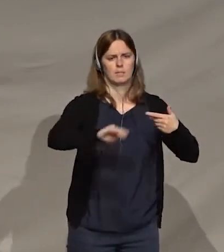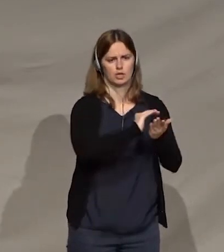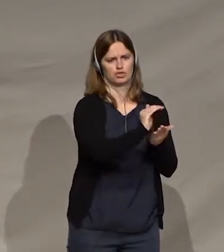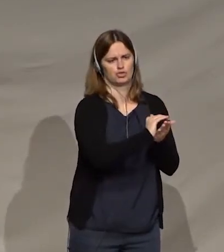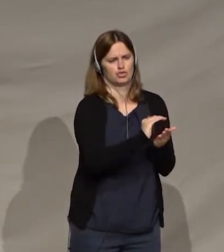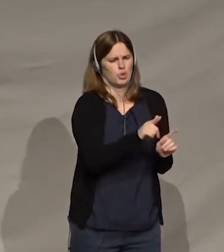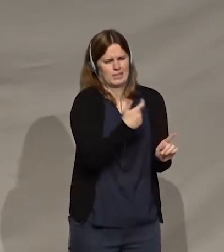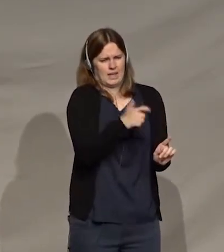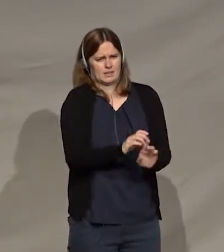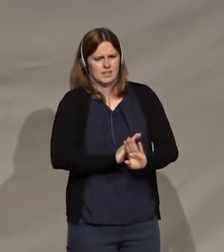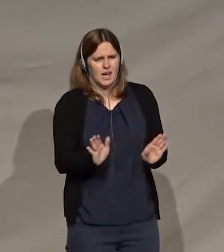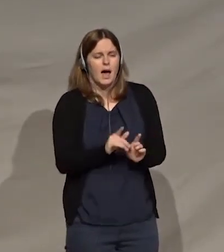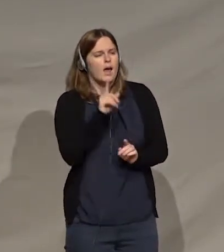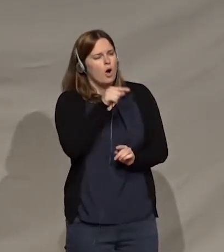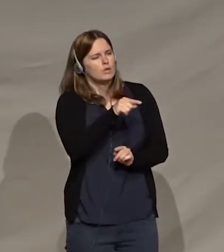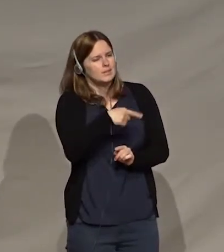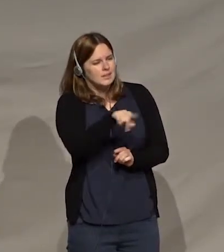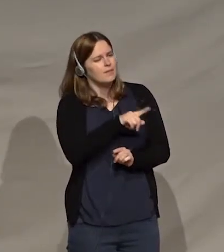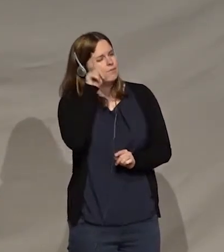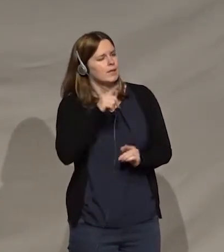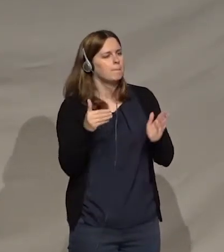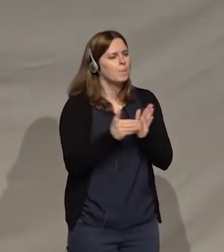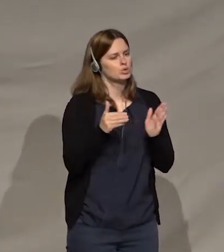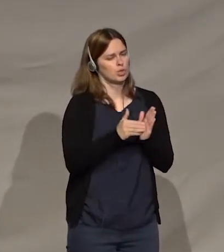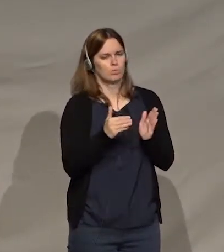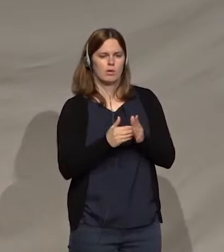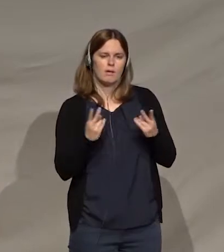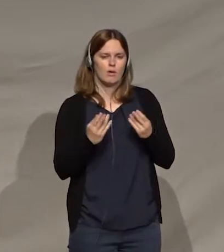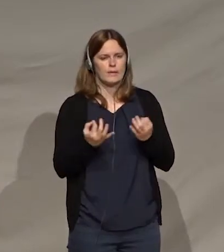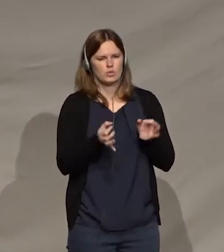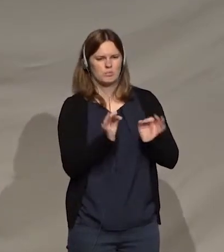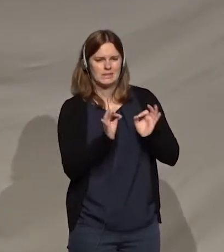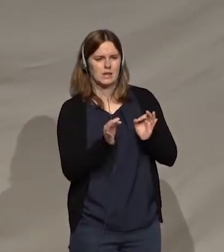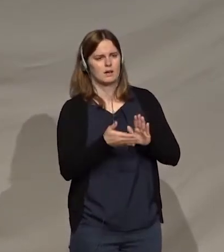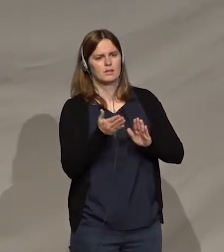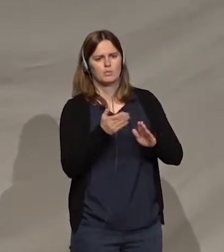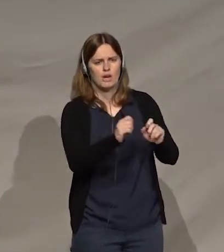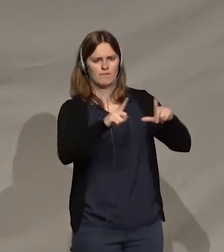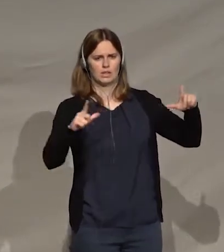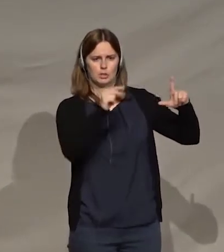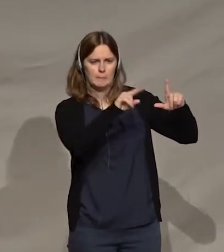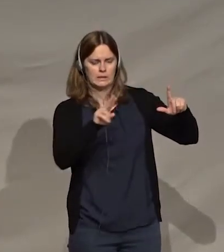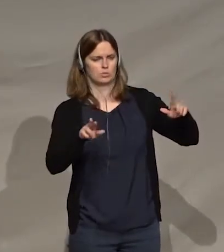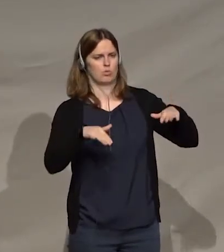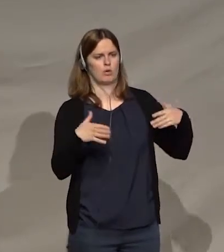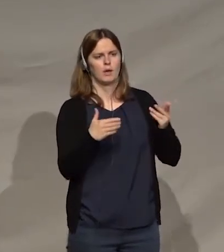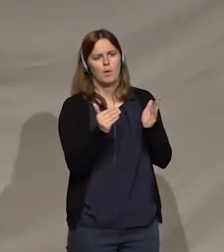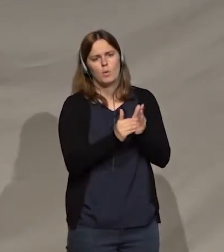Dále je to pak používáno spoustou mainstreamových uživatelů. Může jít o studenty cizích jazyků, nebo lidé s nižšími jazykovými schopnostmi,